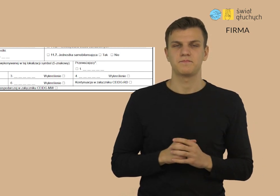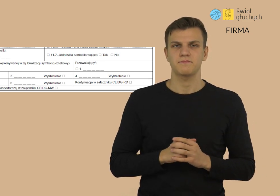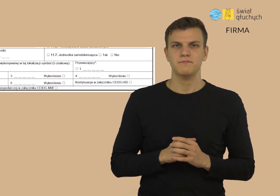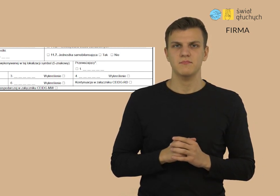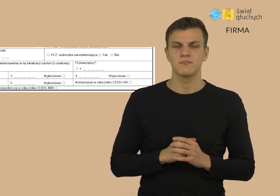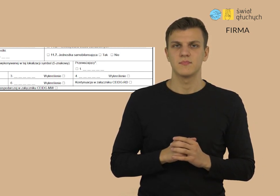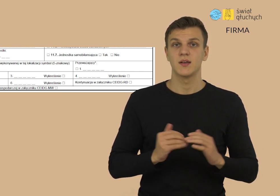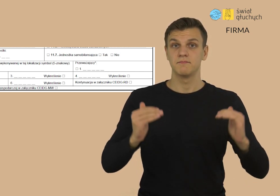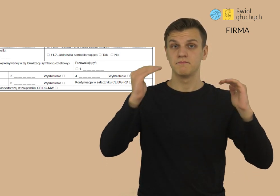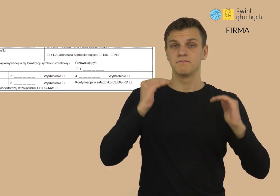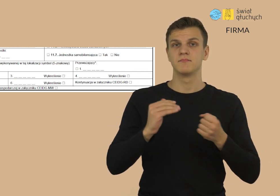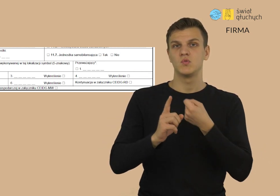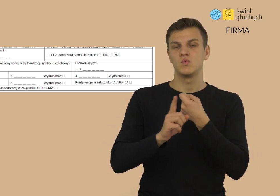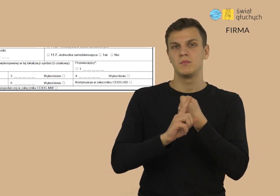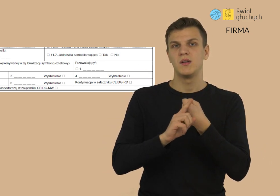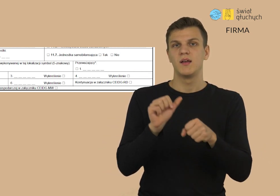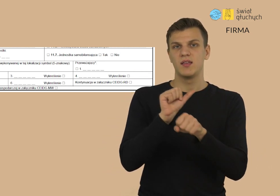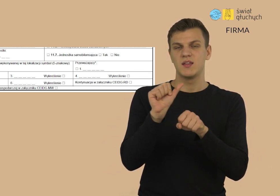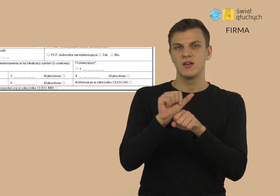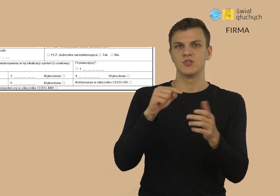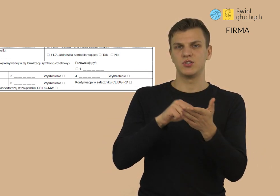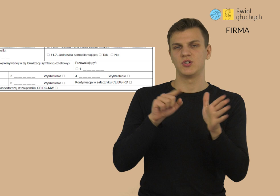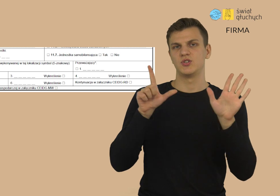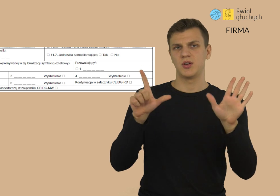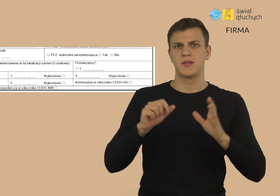Punkt 11.7.